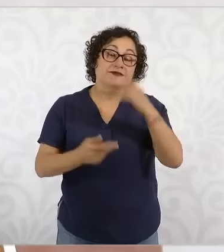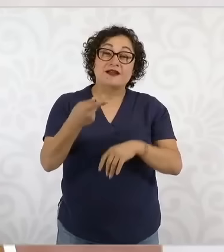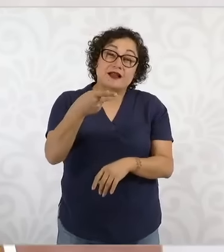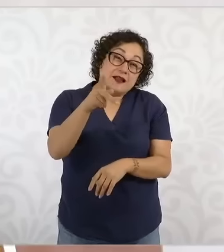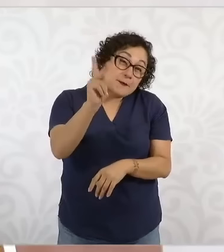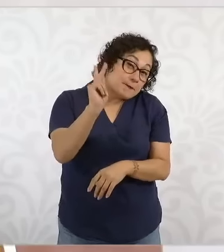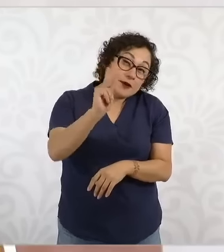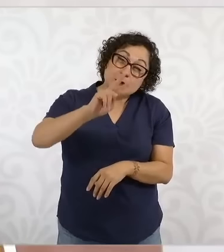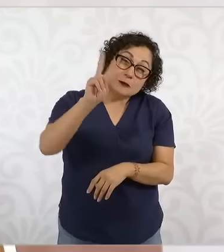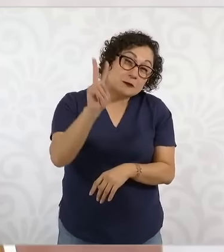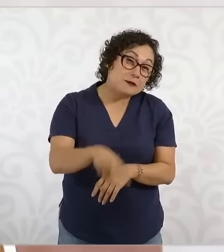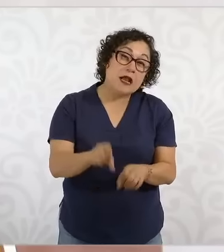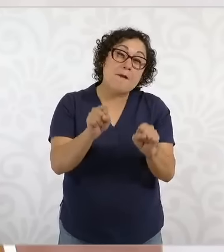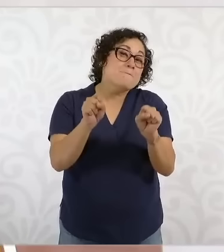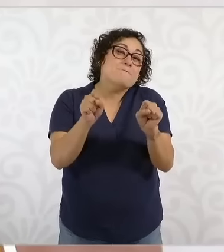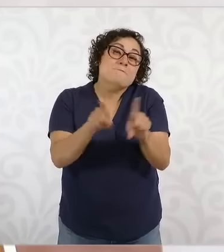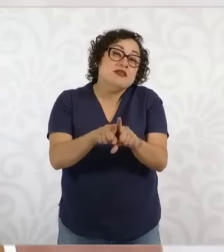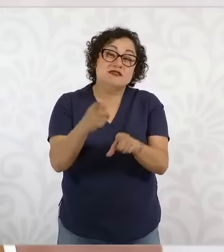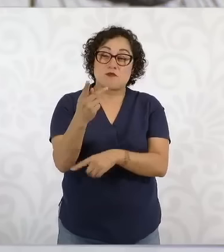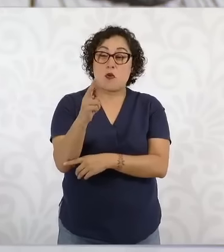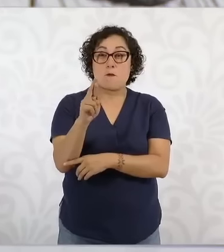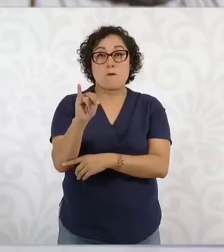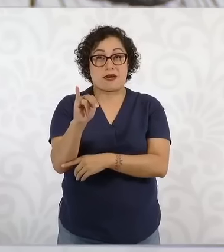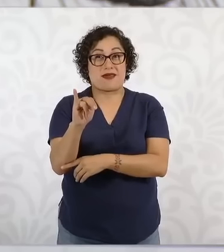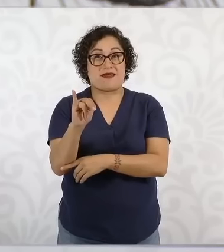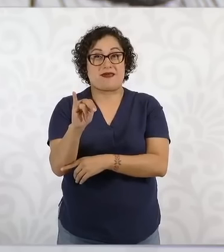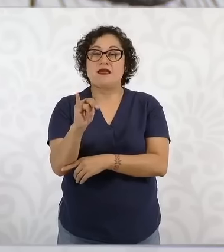Porque por más que ahora quieran parecer separados, pues es el PRIAN, porque